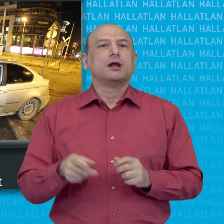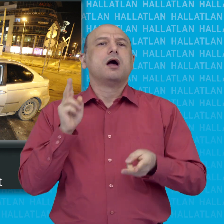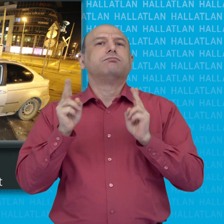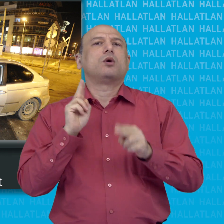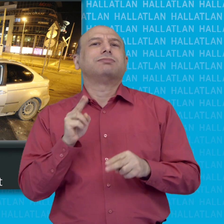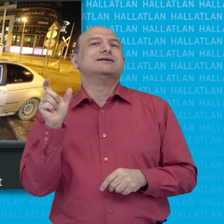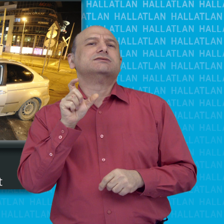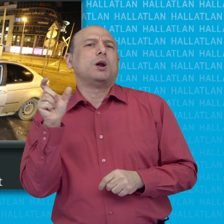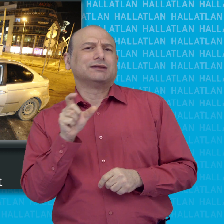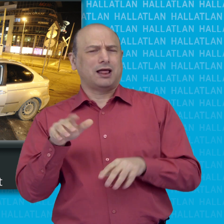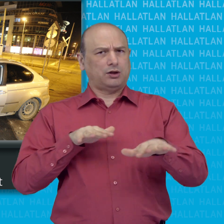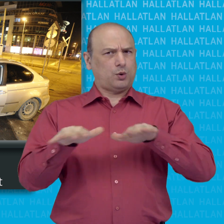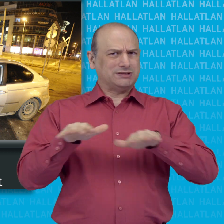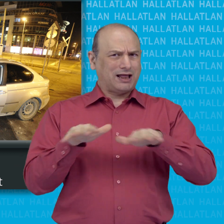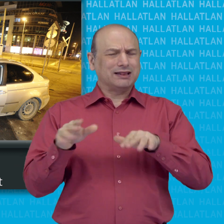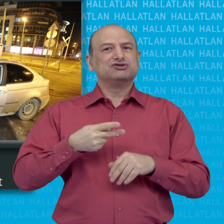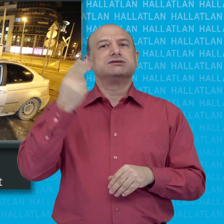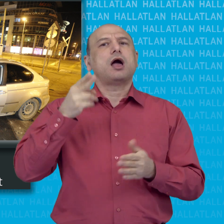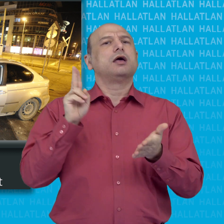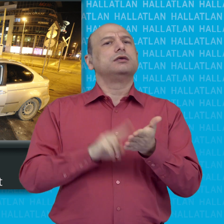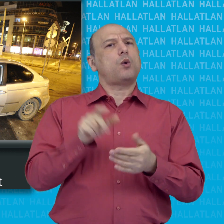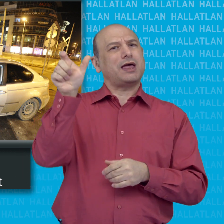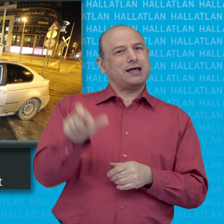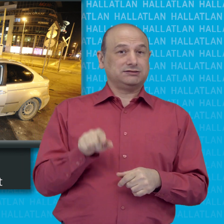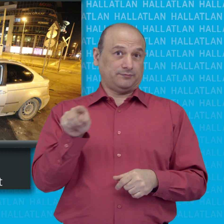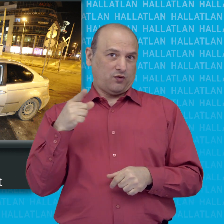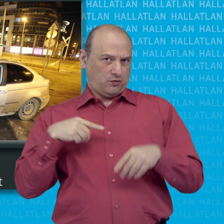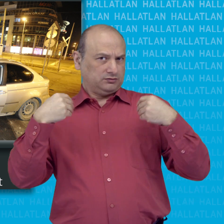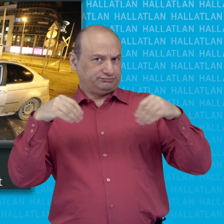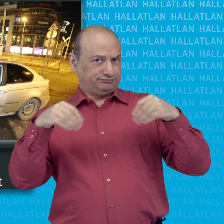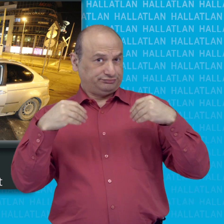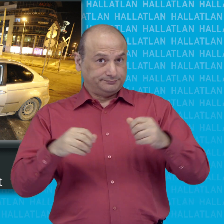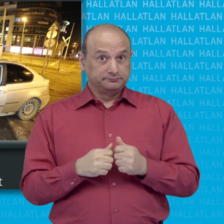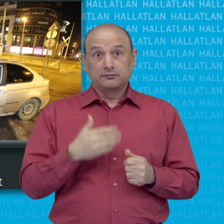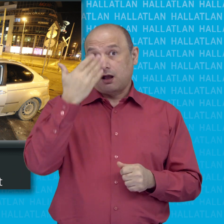Borbély Zoltán, közlekedési szakjogász elmondta a javaslattal kapcsolatban,